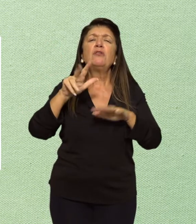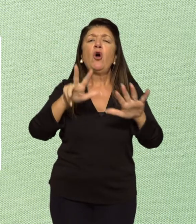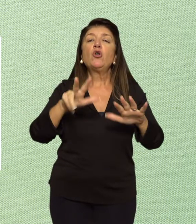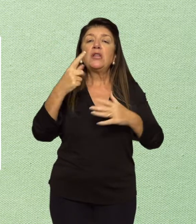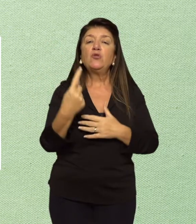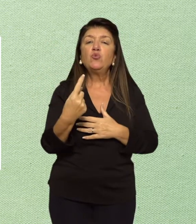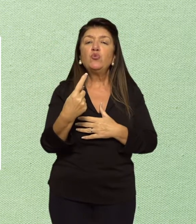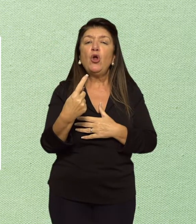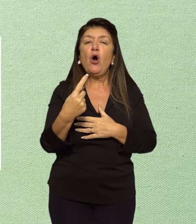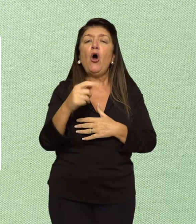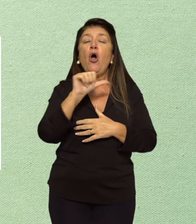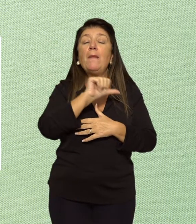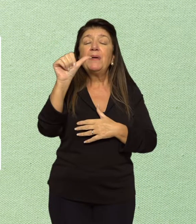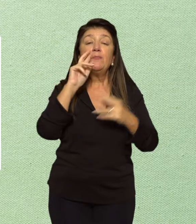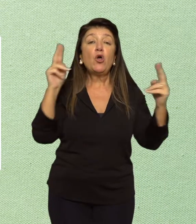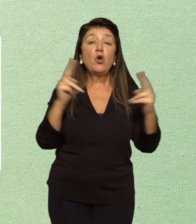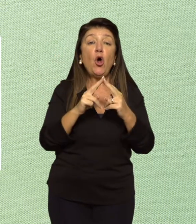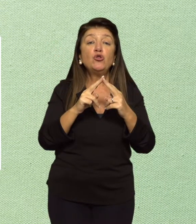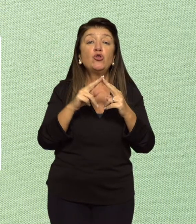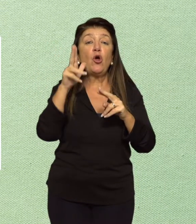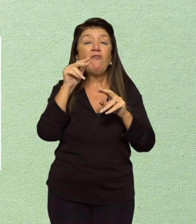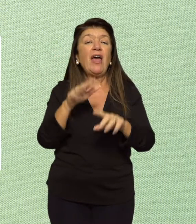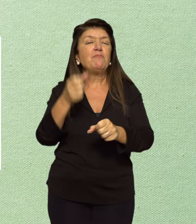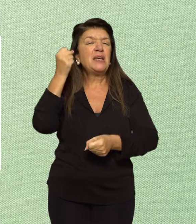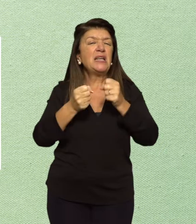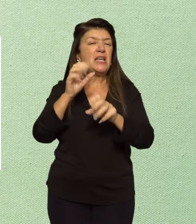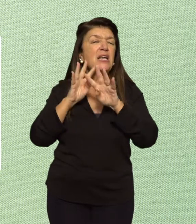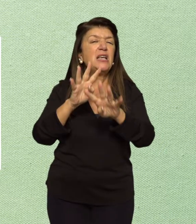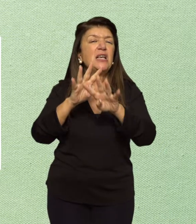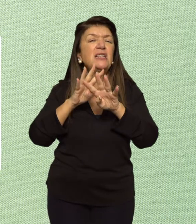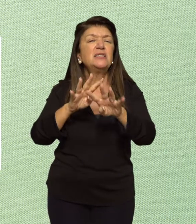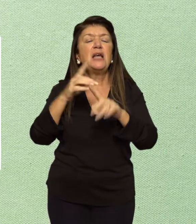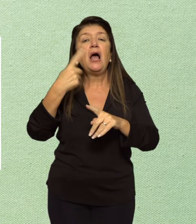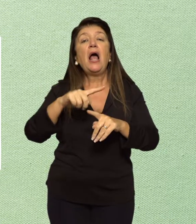latino-americano e caraibico che si svolge a Bogotà in Colombia, che viene scelta proprio questa data